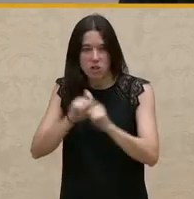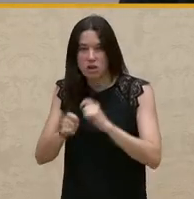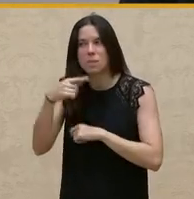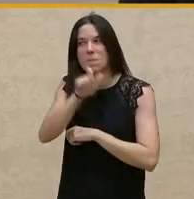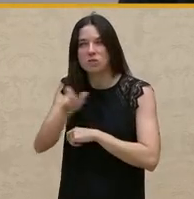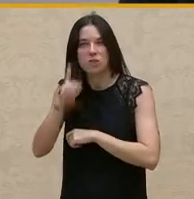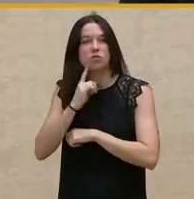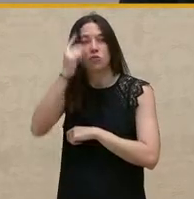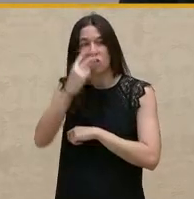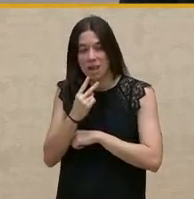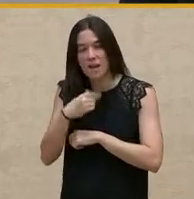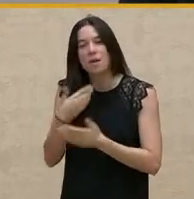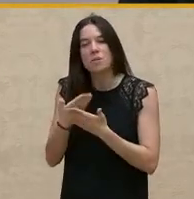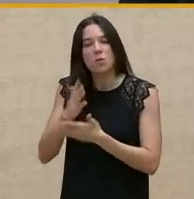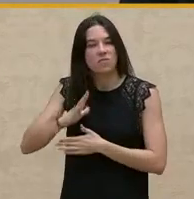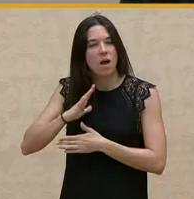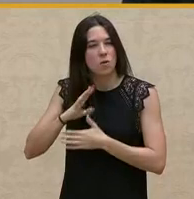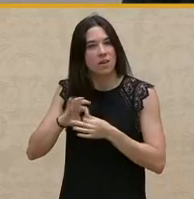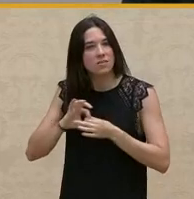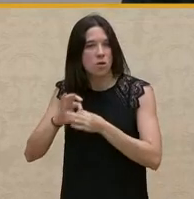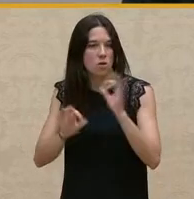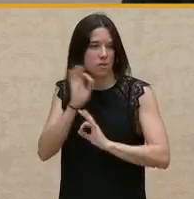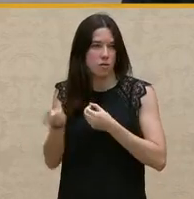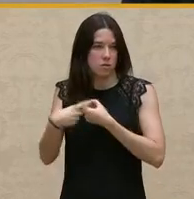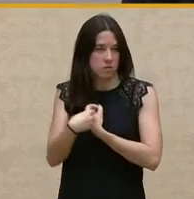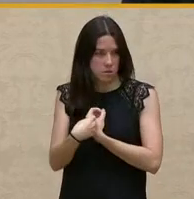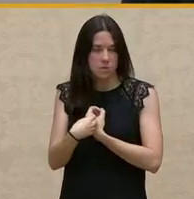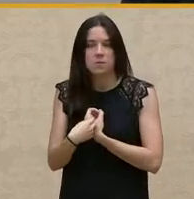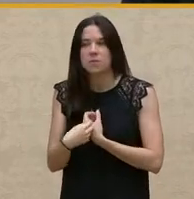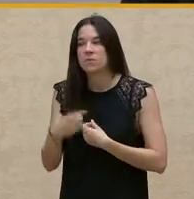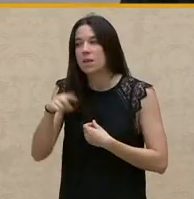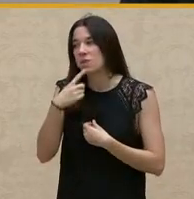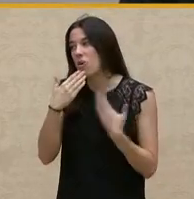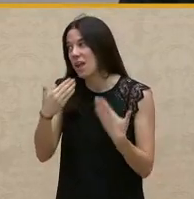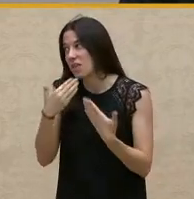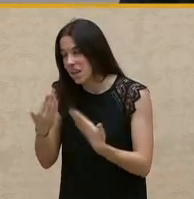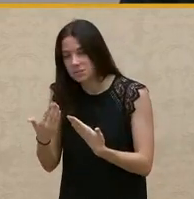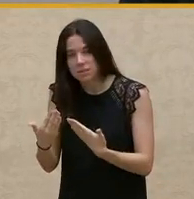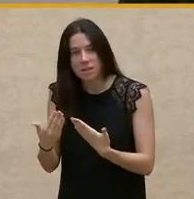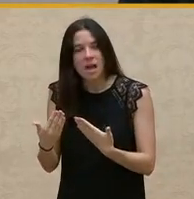sordoceguera que se unan a nuestra organización. Doy gracias a tantos y tantas diputados y